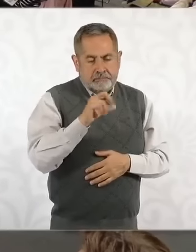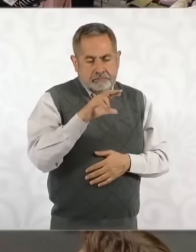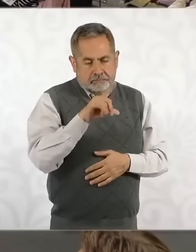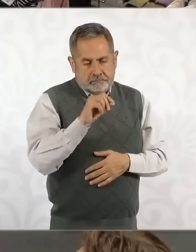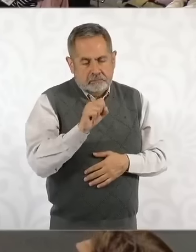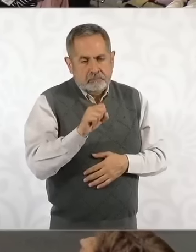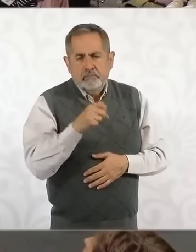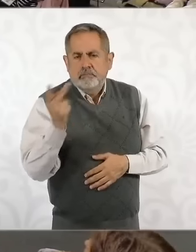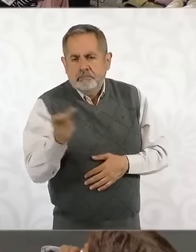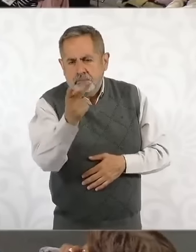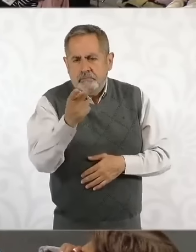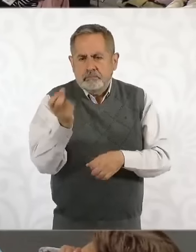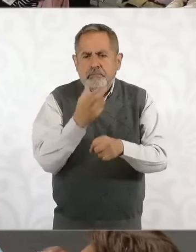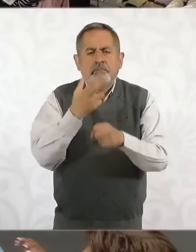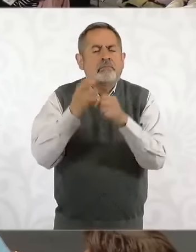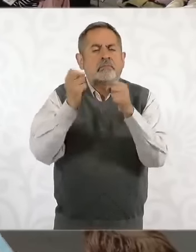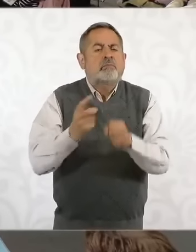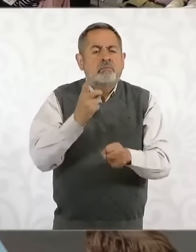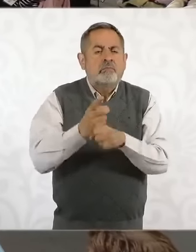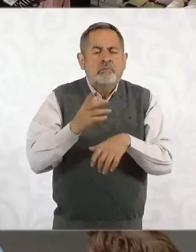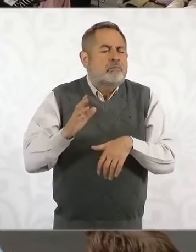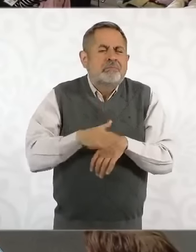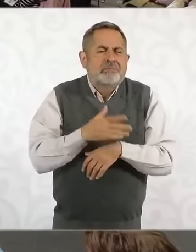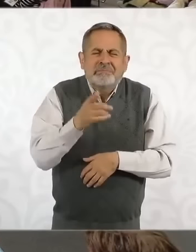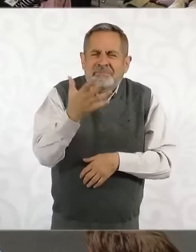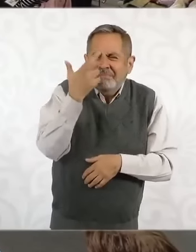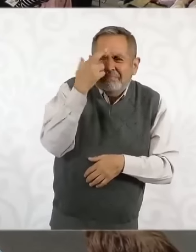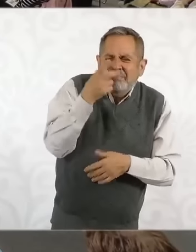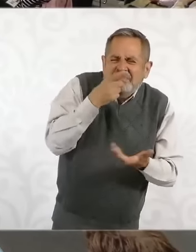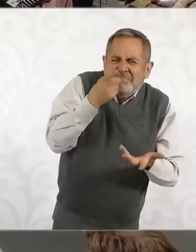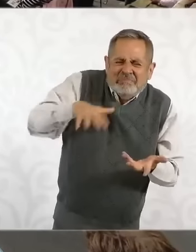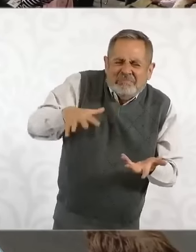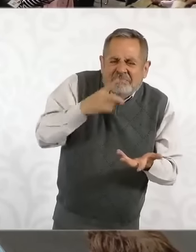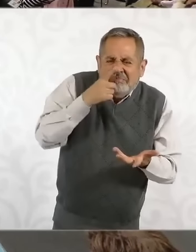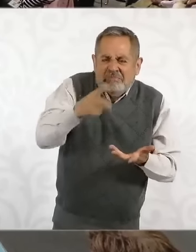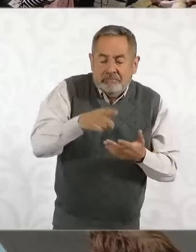secretario de seguridad a qué provocaciones se refiere que hacía Carlos Manso, eh,